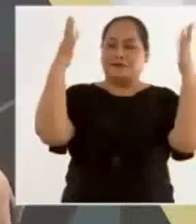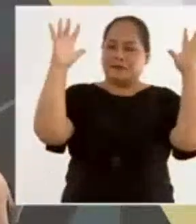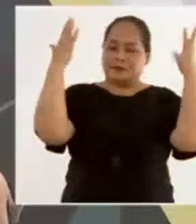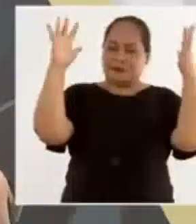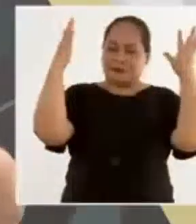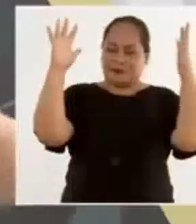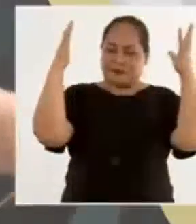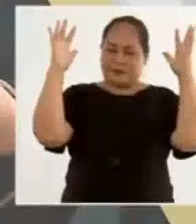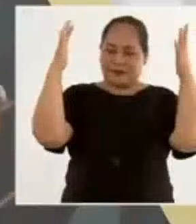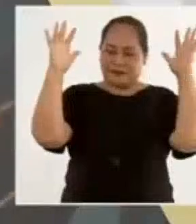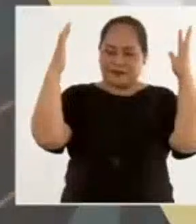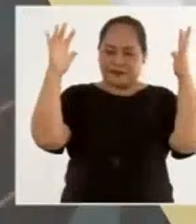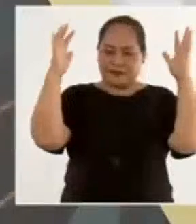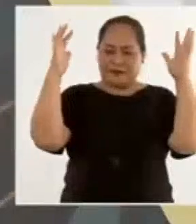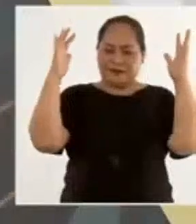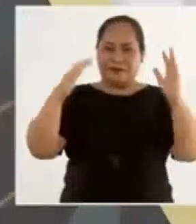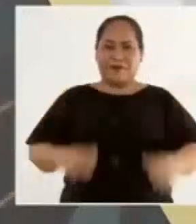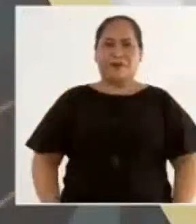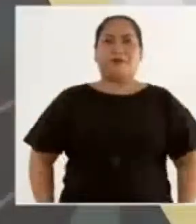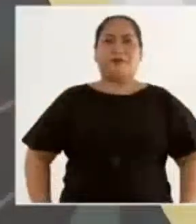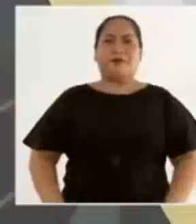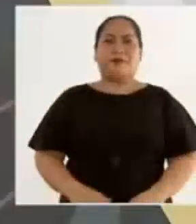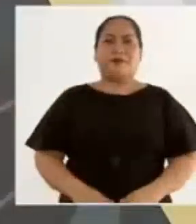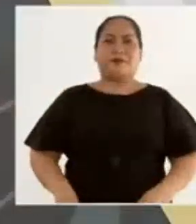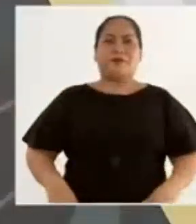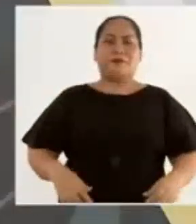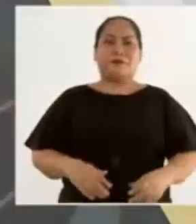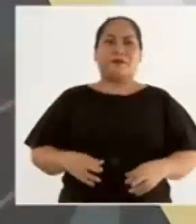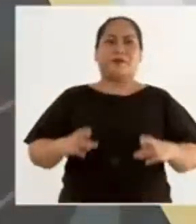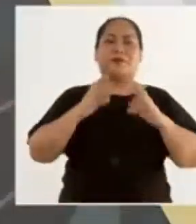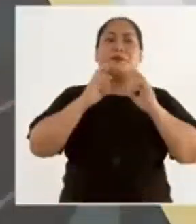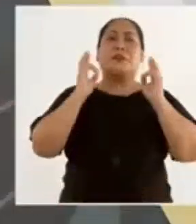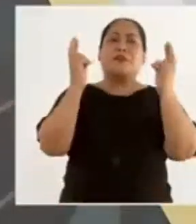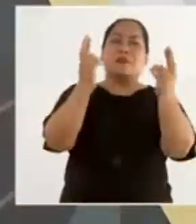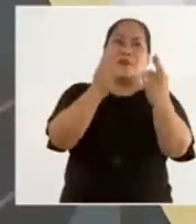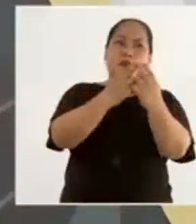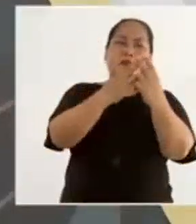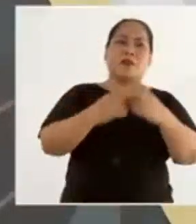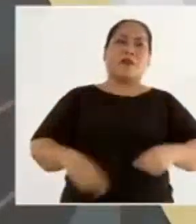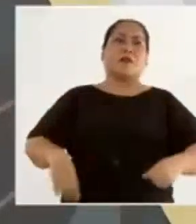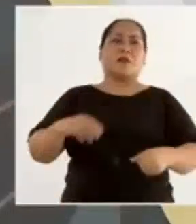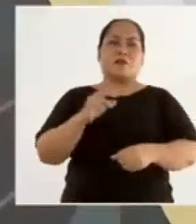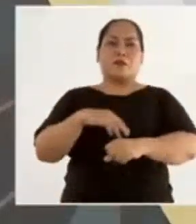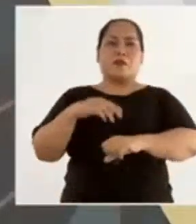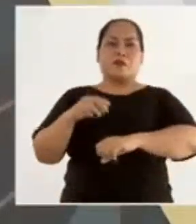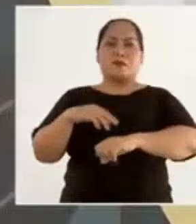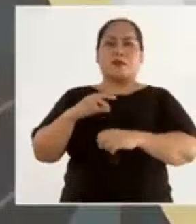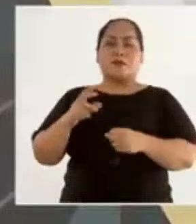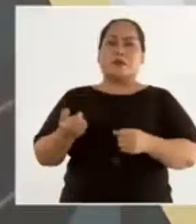[Aplausos] Estamos reunidos hoy en el Hospital Regional de Alta Especialidad Dr. Juan Graham,